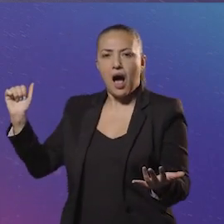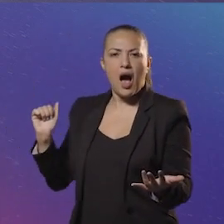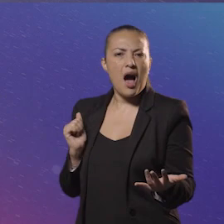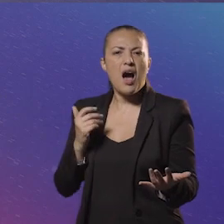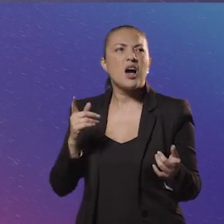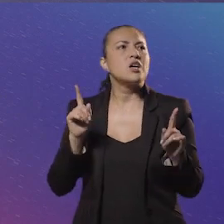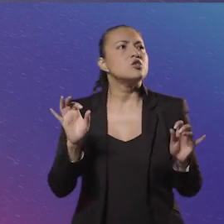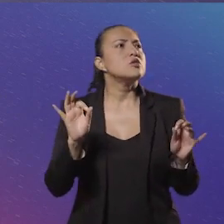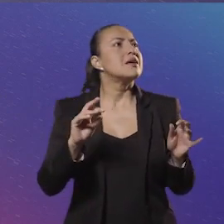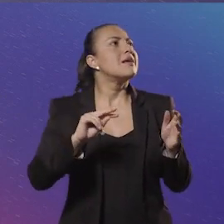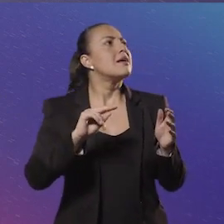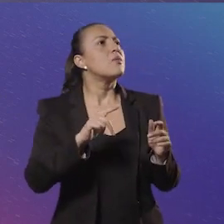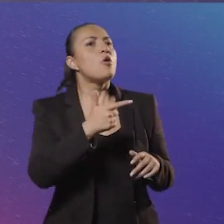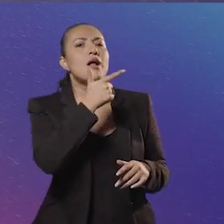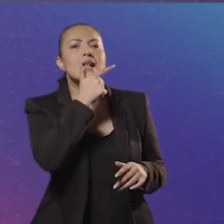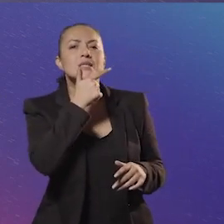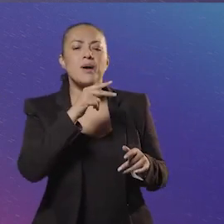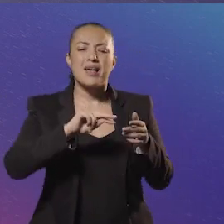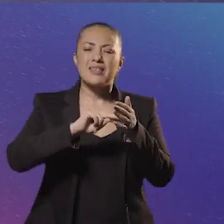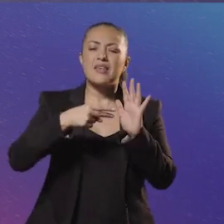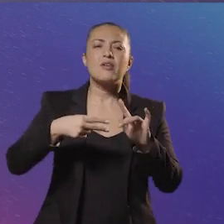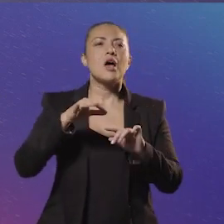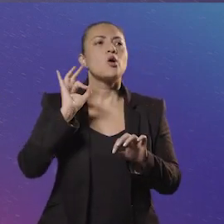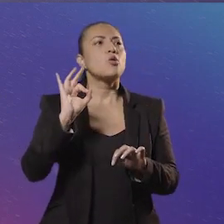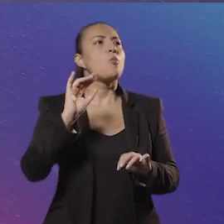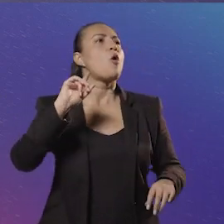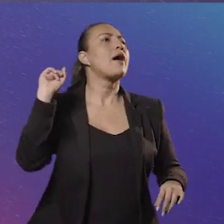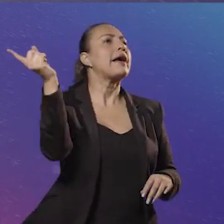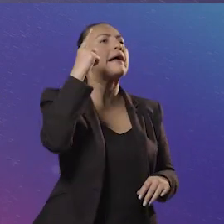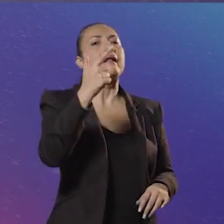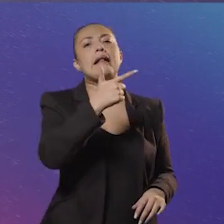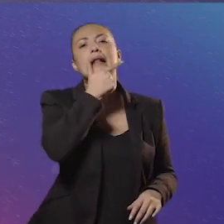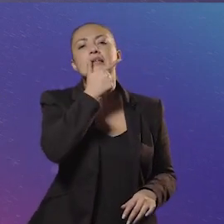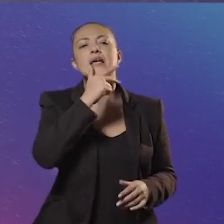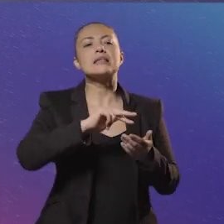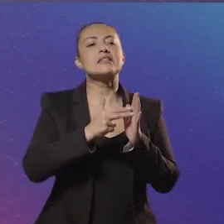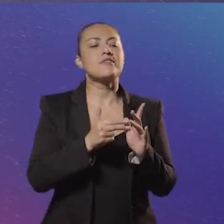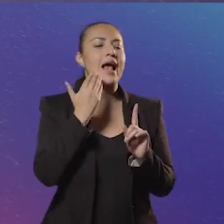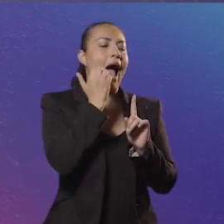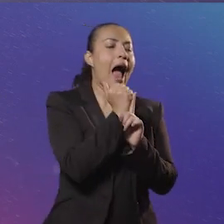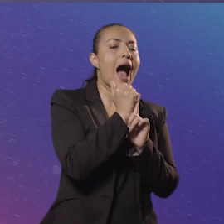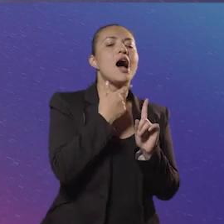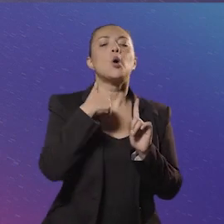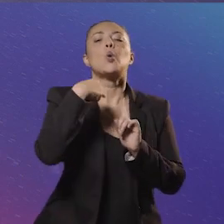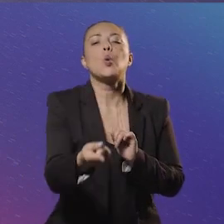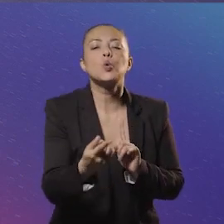ser lesbianas se define cada vez menos como esta definición genérica de lesbiana es una mujer a la que le gustan las mujeres